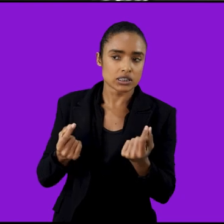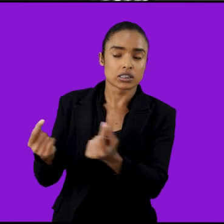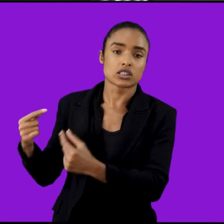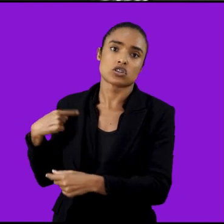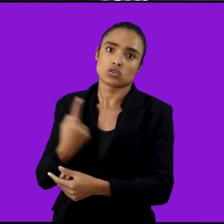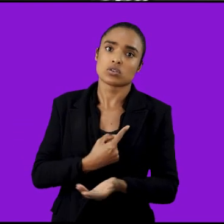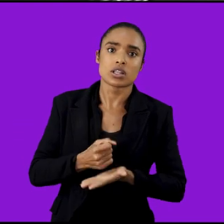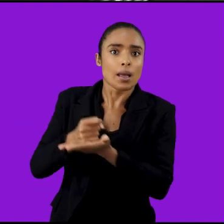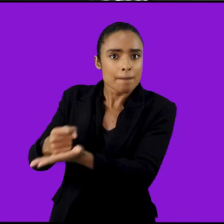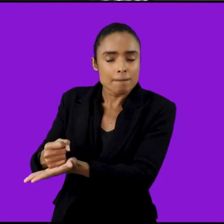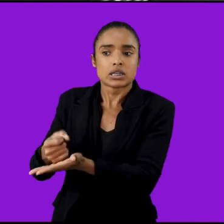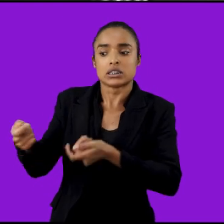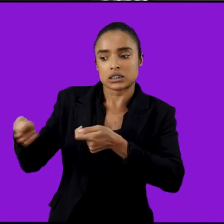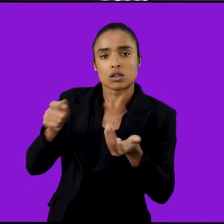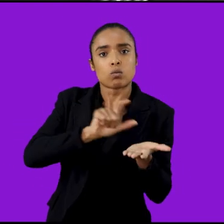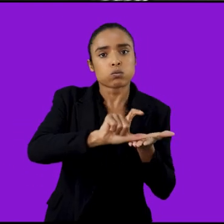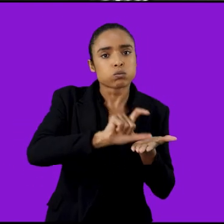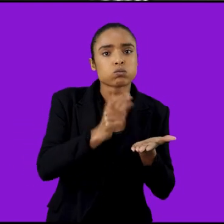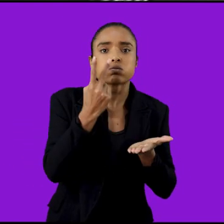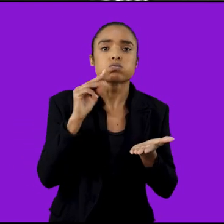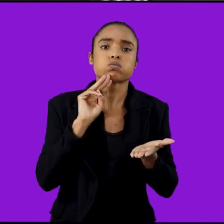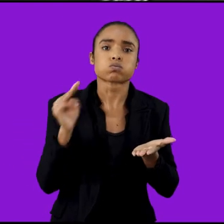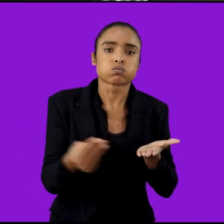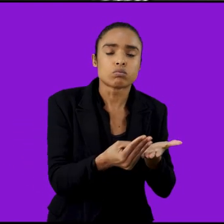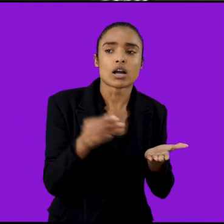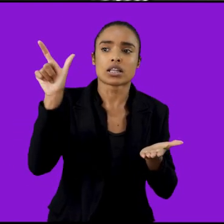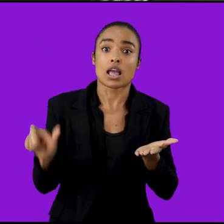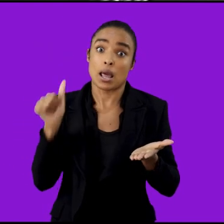de quase 2 milhões de reais em mulheres negras, porque um dos problemas que tem no empreendedorismo